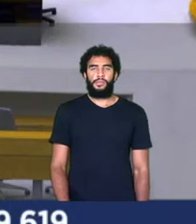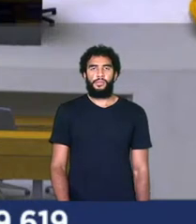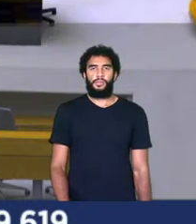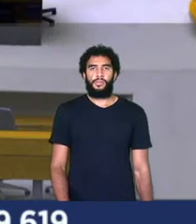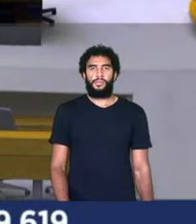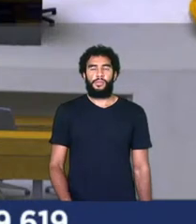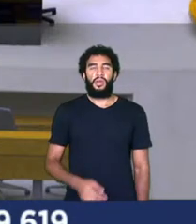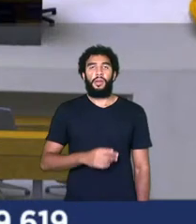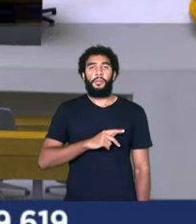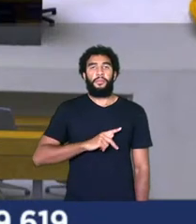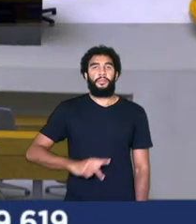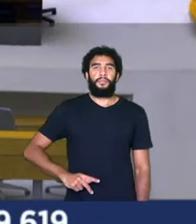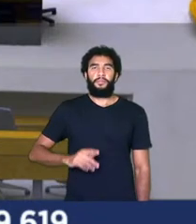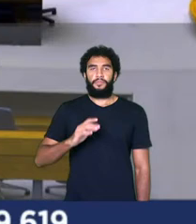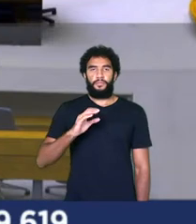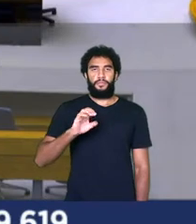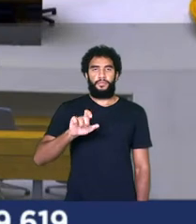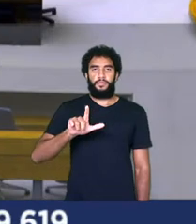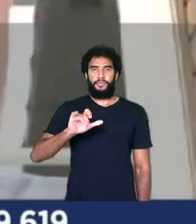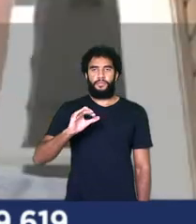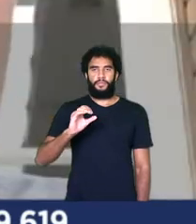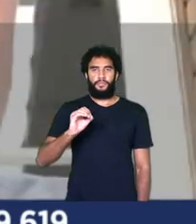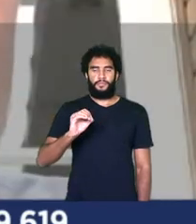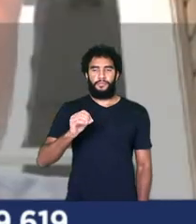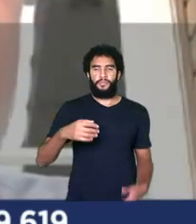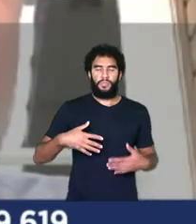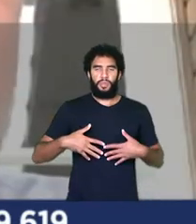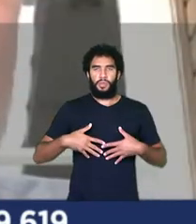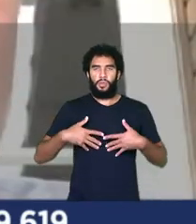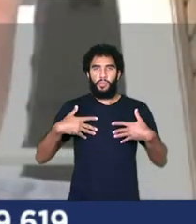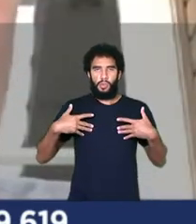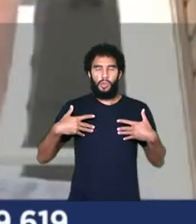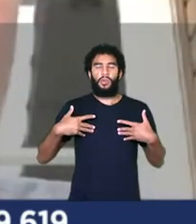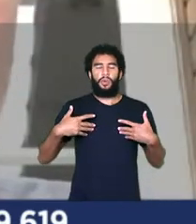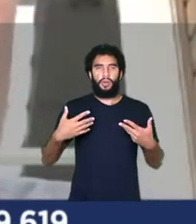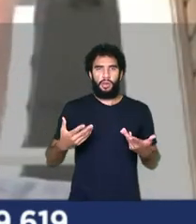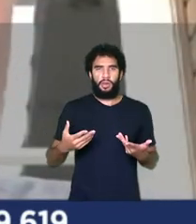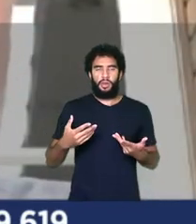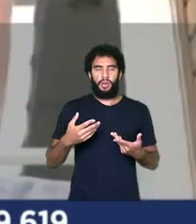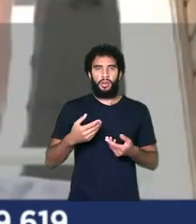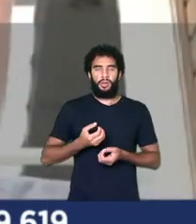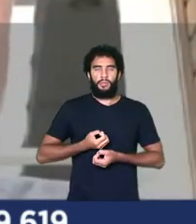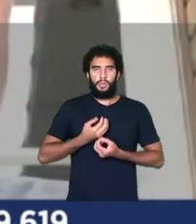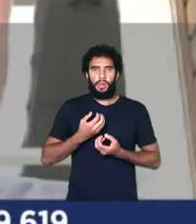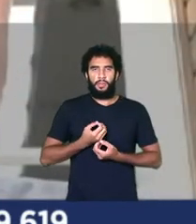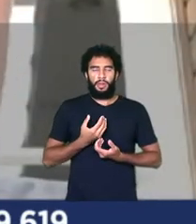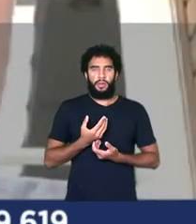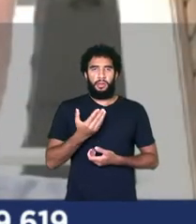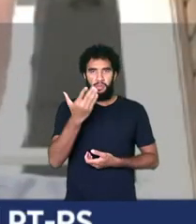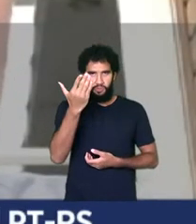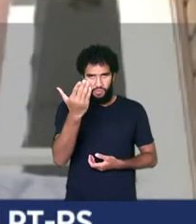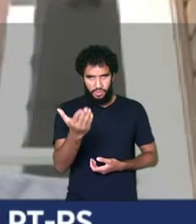HENRIQUE FONTANA. -- [DEPUTADO]: NOBRE PRESIDENTE CÉLIO MOURA, UMA HONRA FALAR SOB A PRESIDÊNCIA